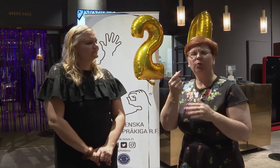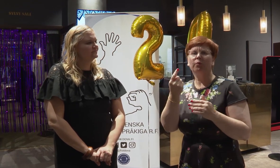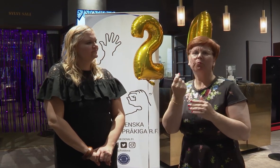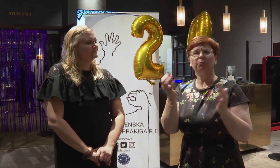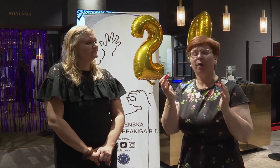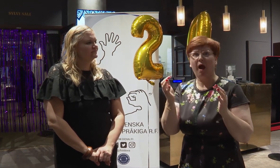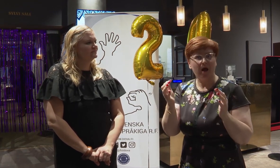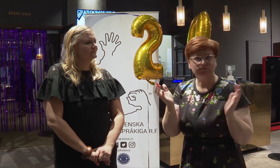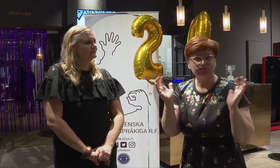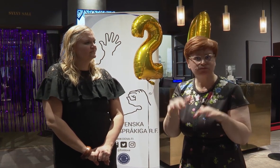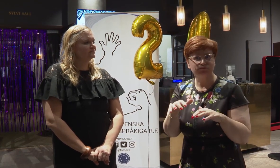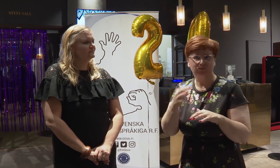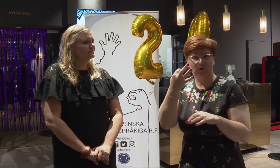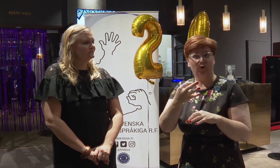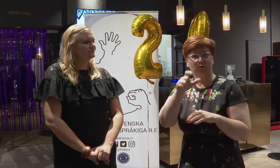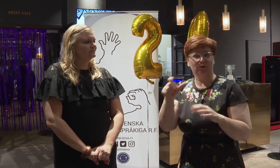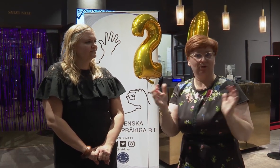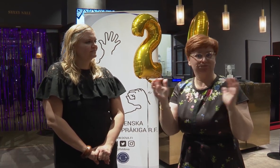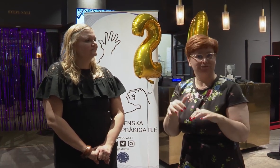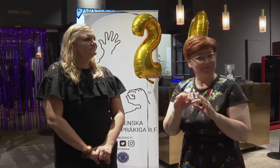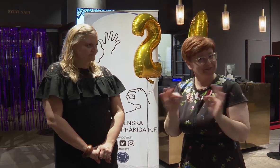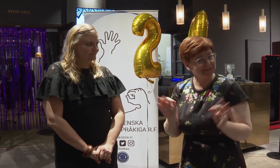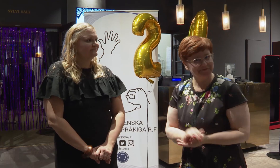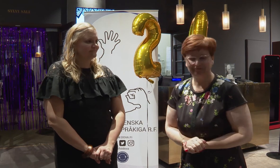Täällä on varmaan 80 vierasta, mikä on hieno juttu.